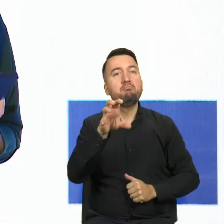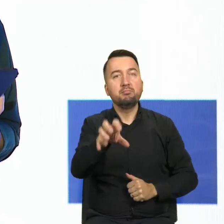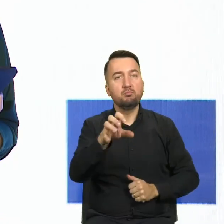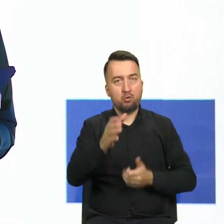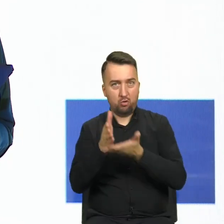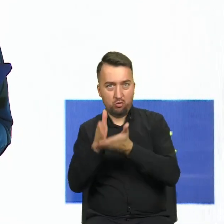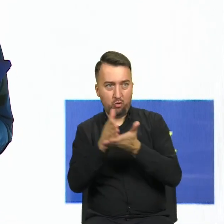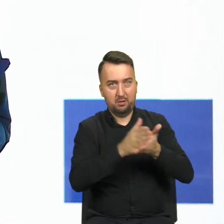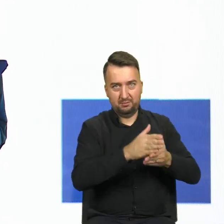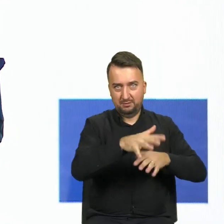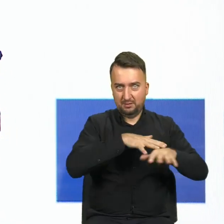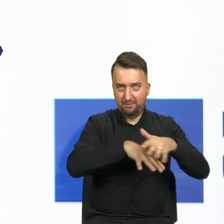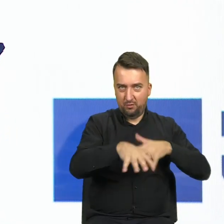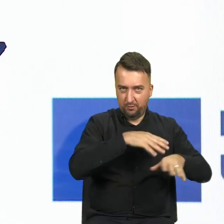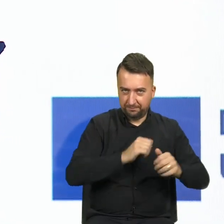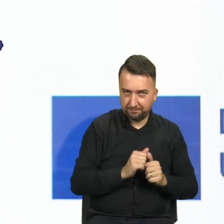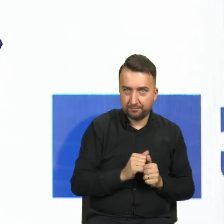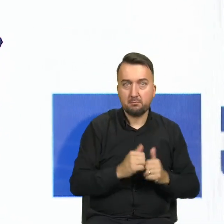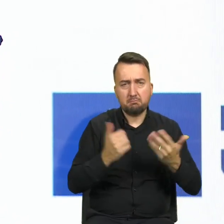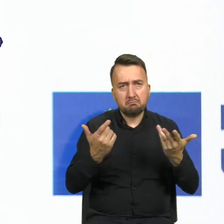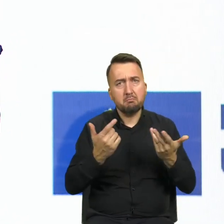podsumujcie te dwa intensywne dni i to, co się działo.